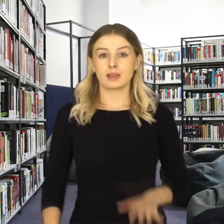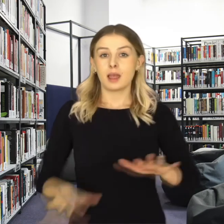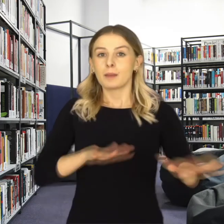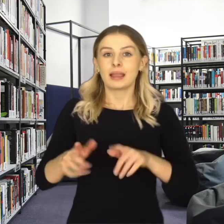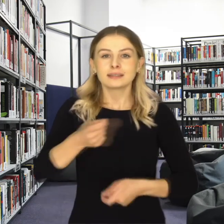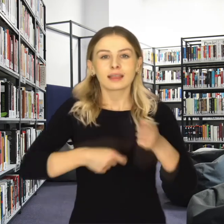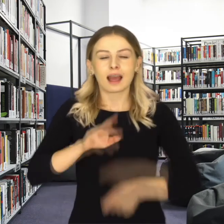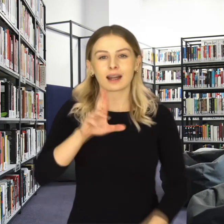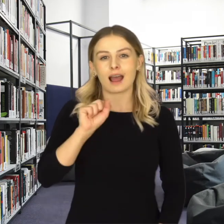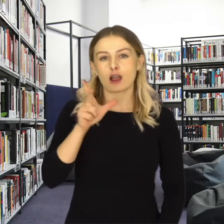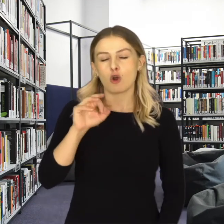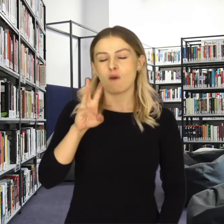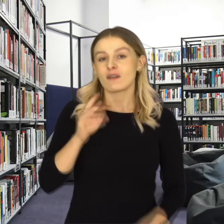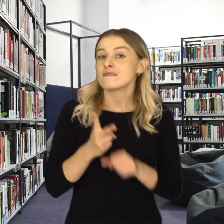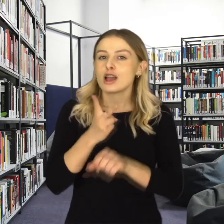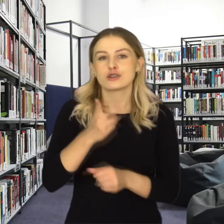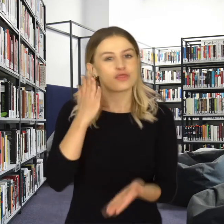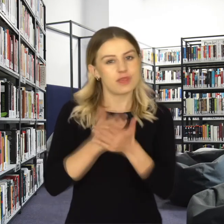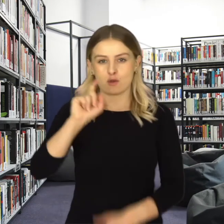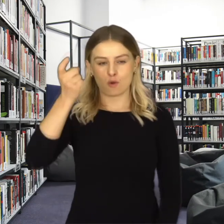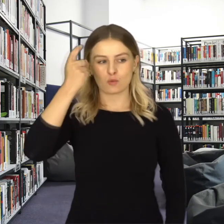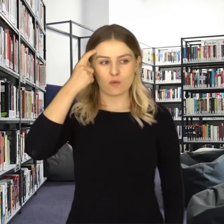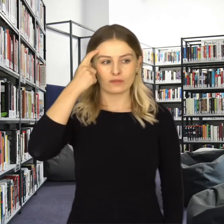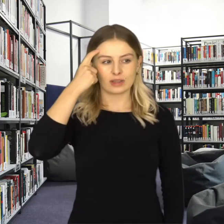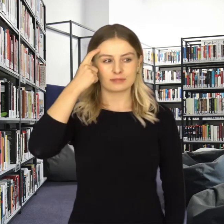Budynek ma jedno główne wejście od strony Targu Rakowego.